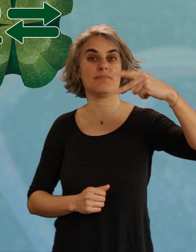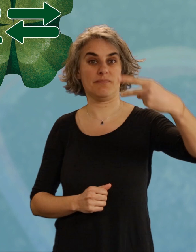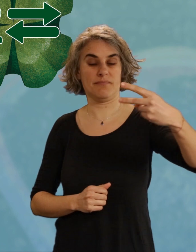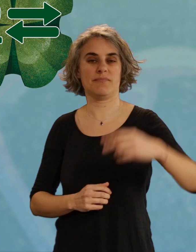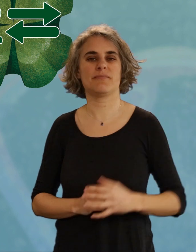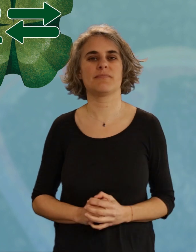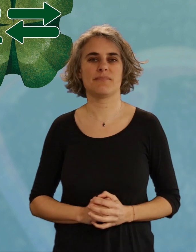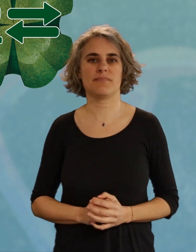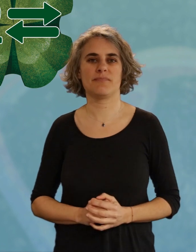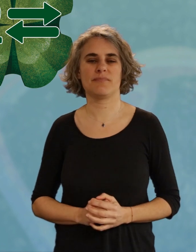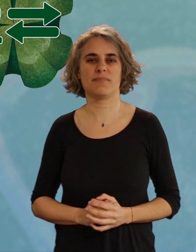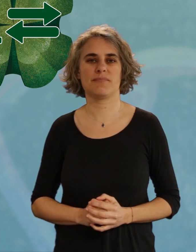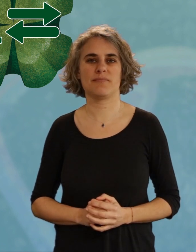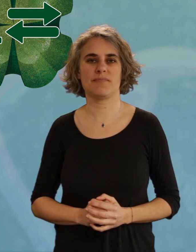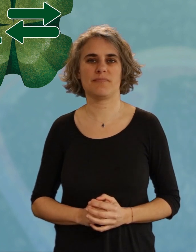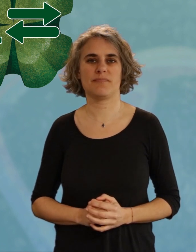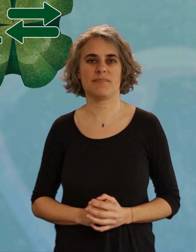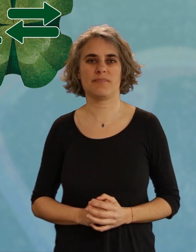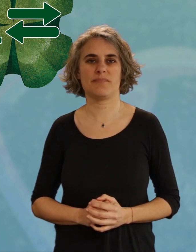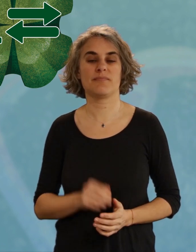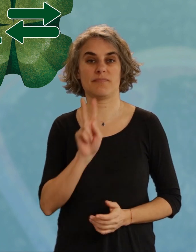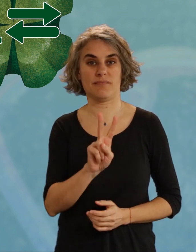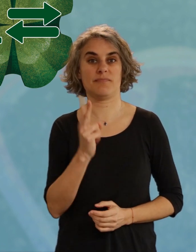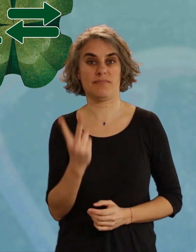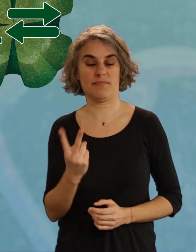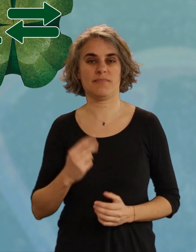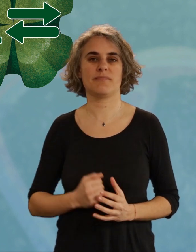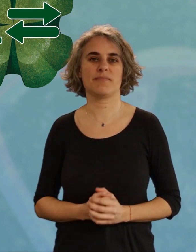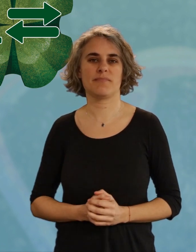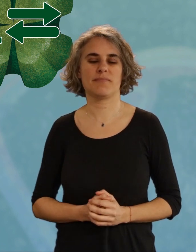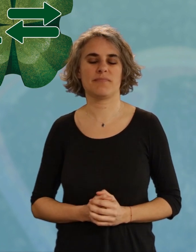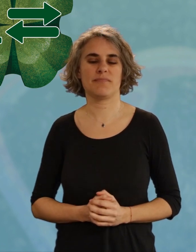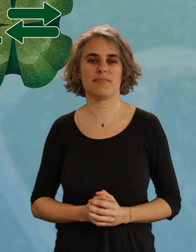Puis échangez le 1 et le 2 qui sont maintenant adjacents horizontalement.